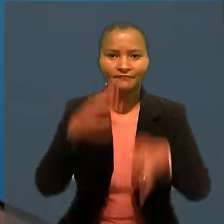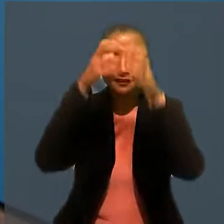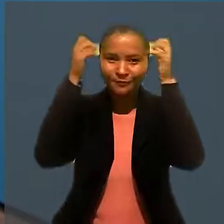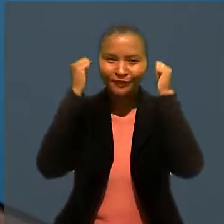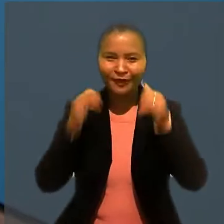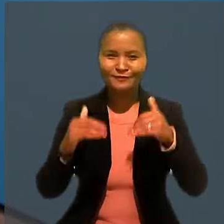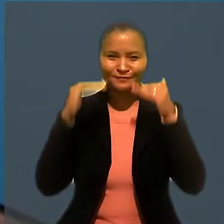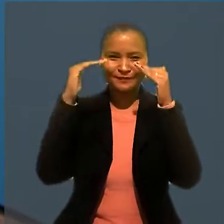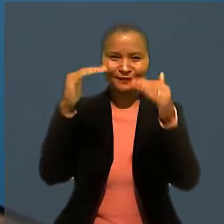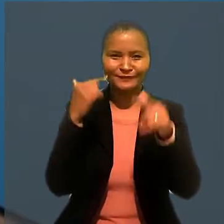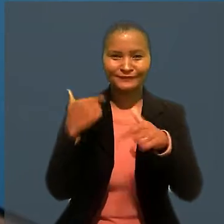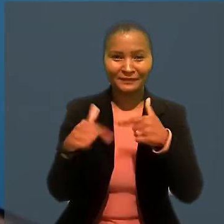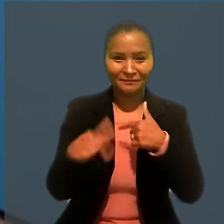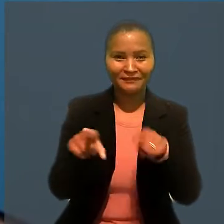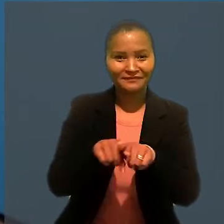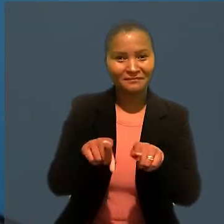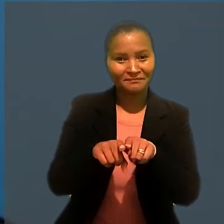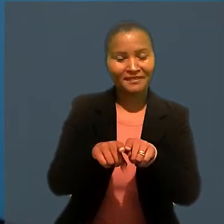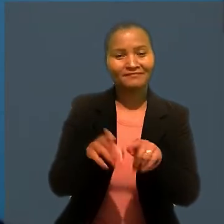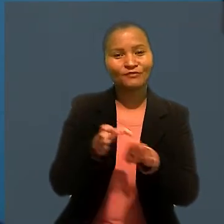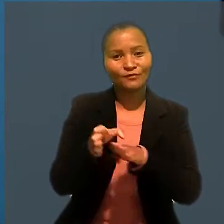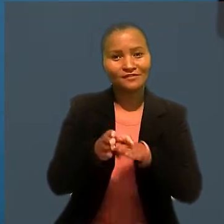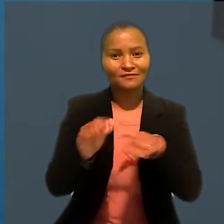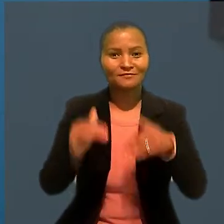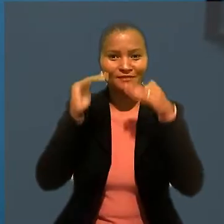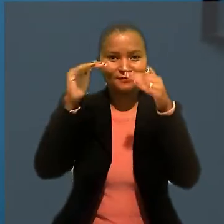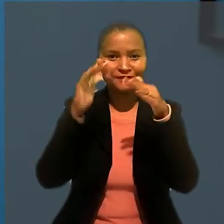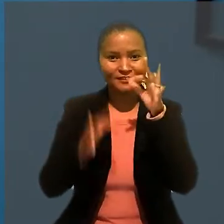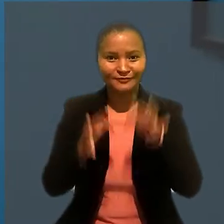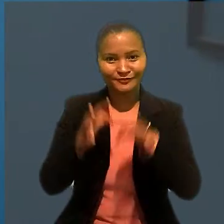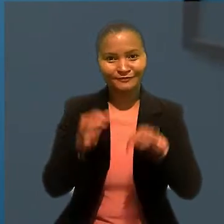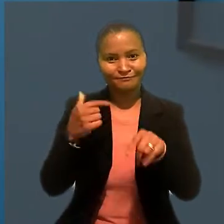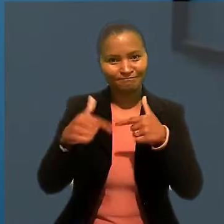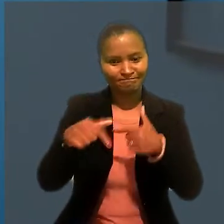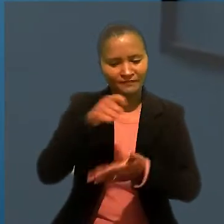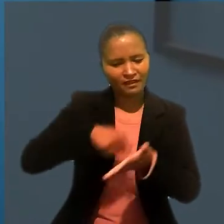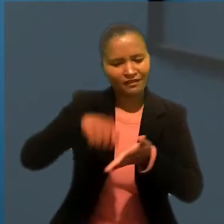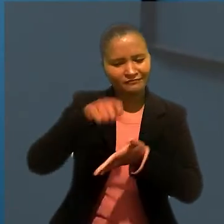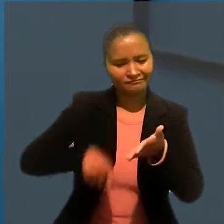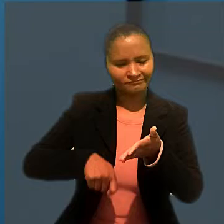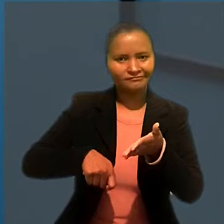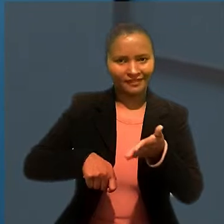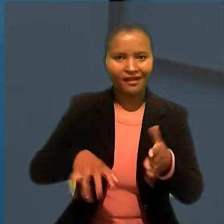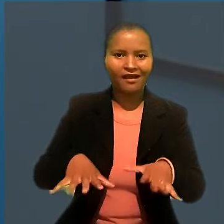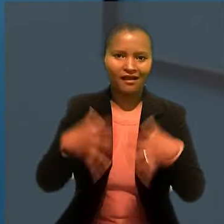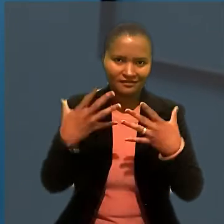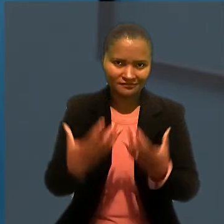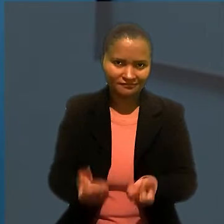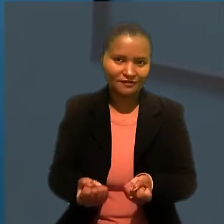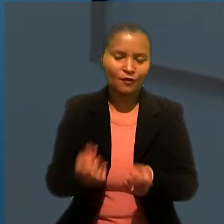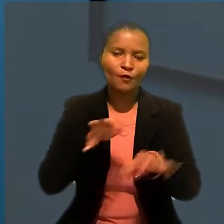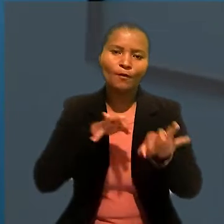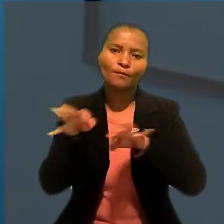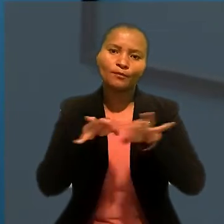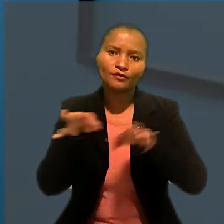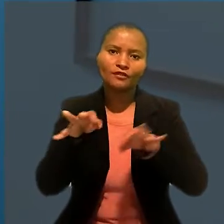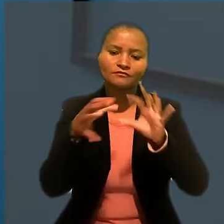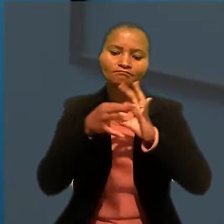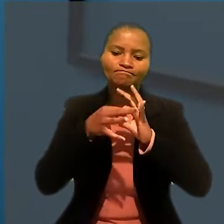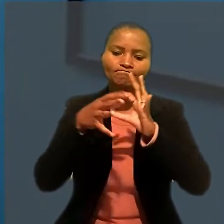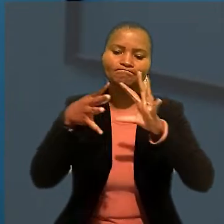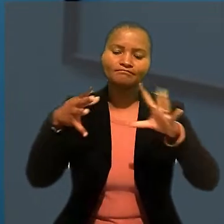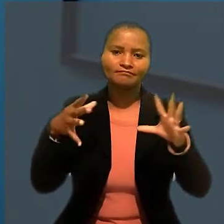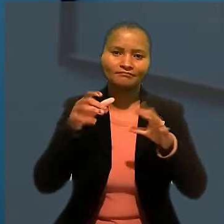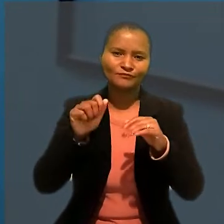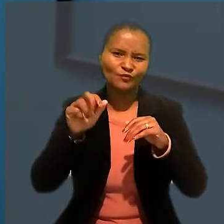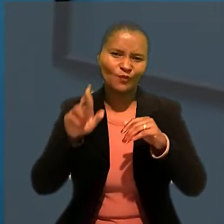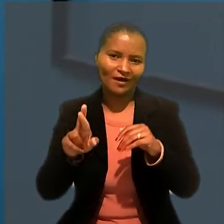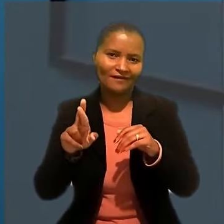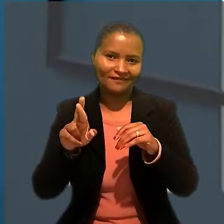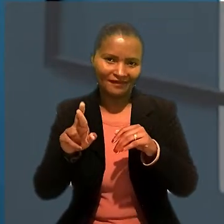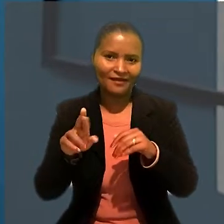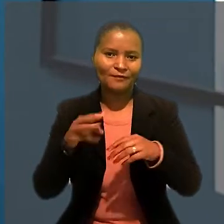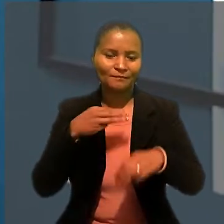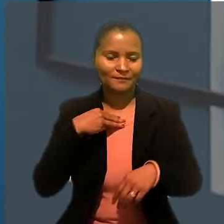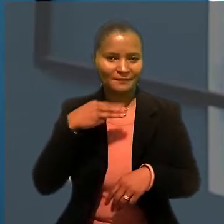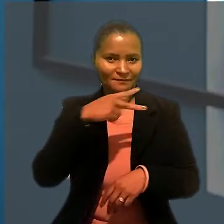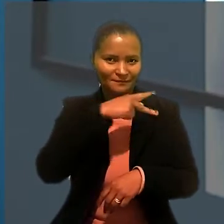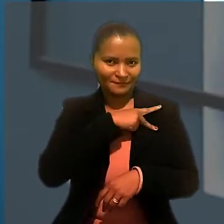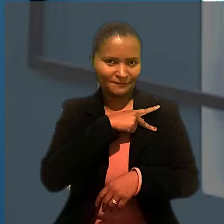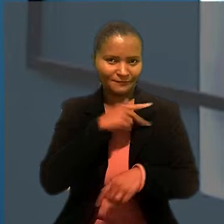O Tribunal Superior do Trabalho e o Conselho Superior da Justiça do Trabalho assinaram um termo de adesão ao projeto "Liberdade no Ar" do Ministério Público do Trabalho.